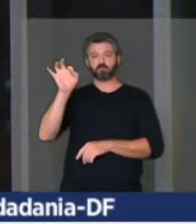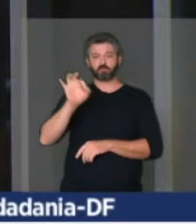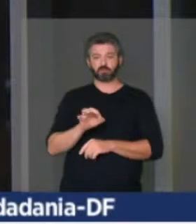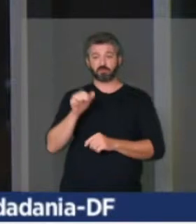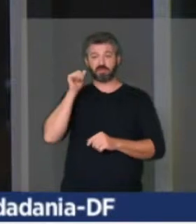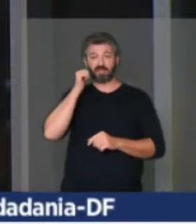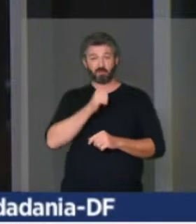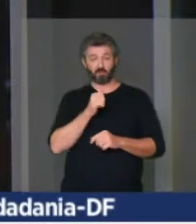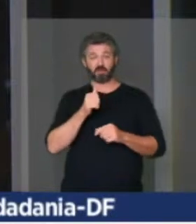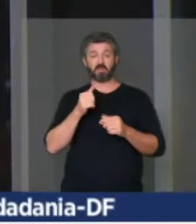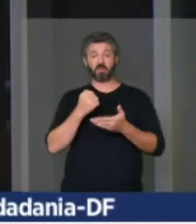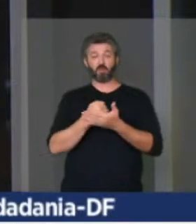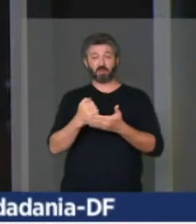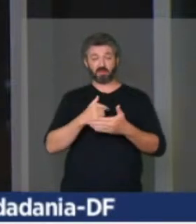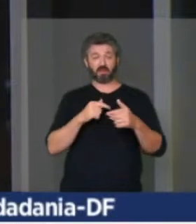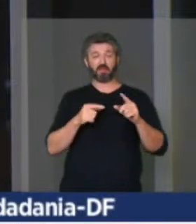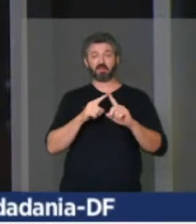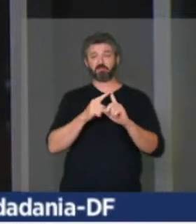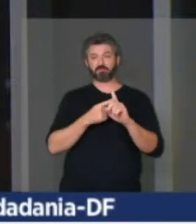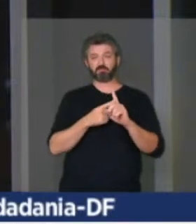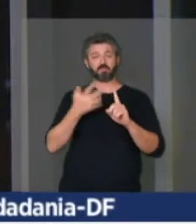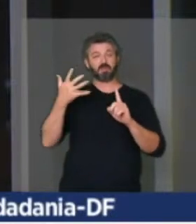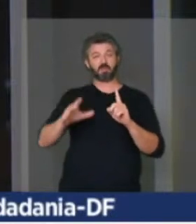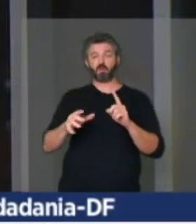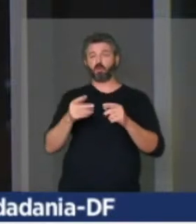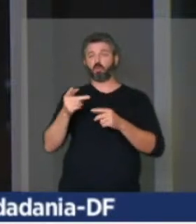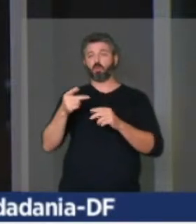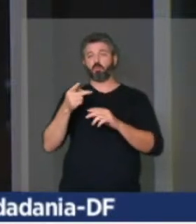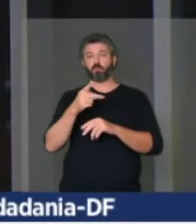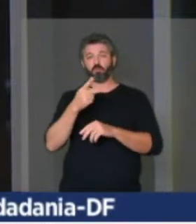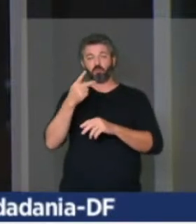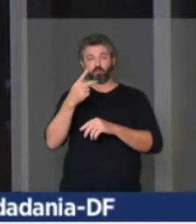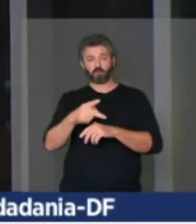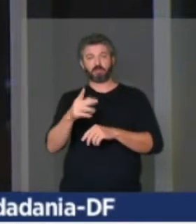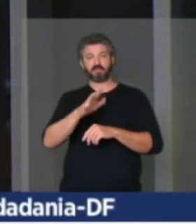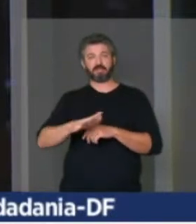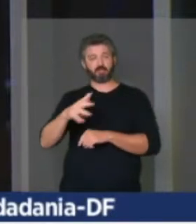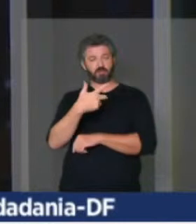DA VACINAÇÃO CONTRA O CORONAVÍRUS E QUE LHE TIVER SIDO DISPONIBILIZADO CONFORME